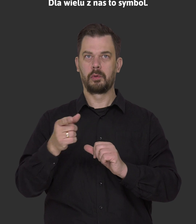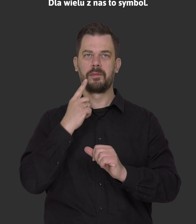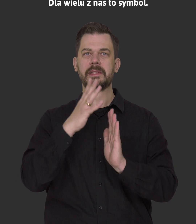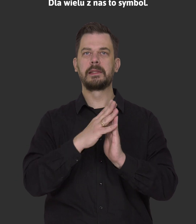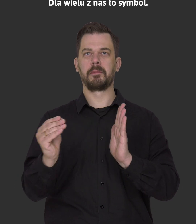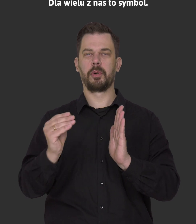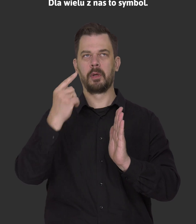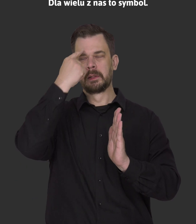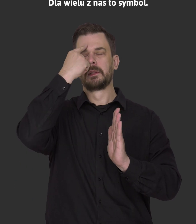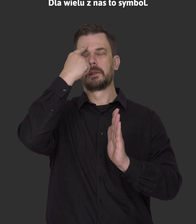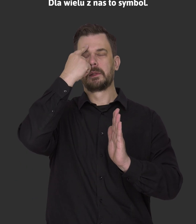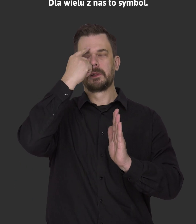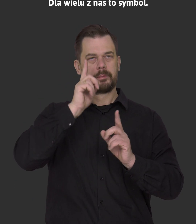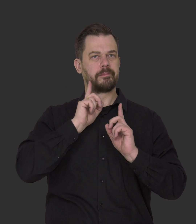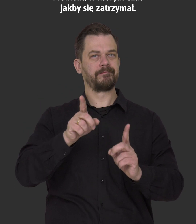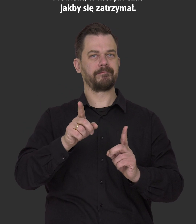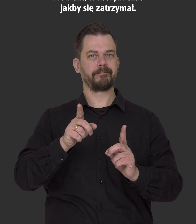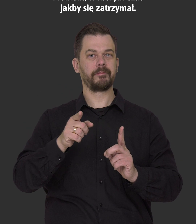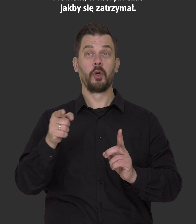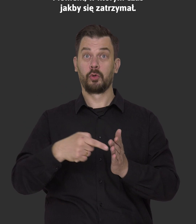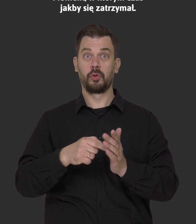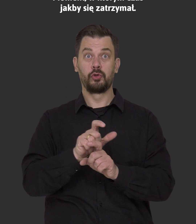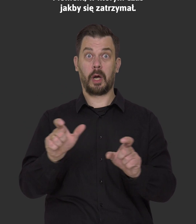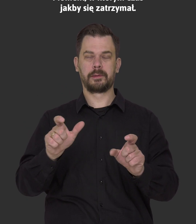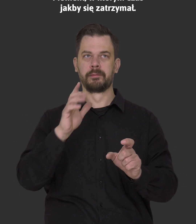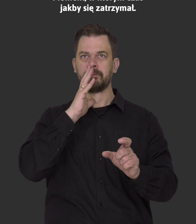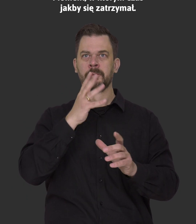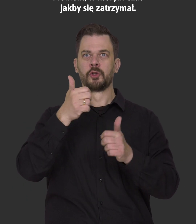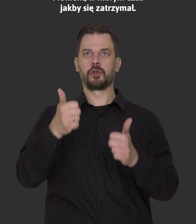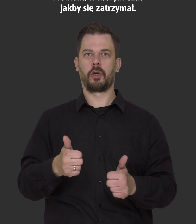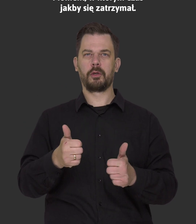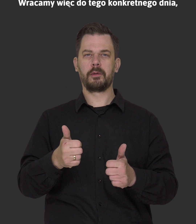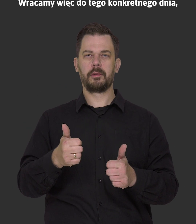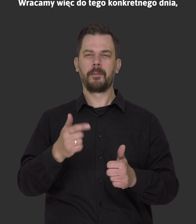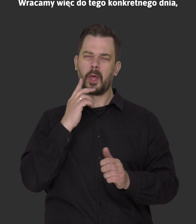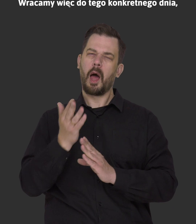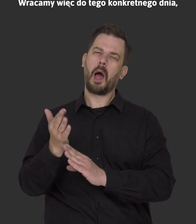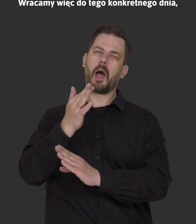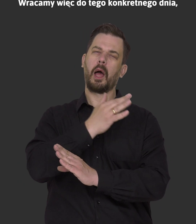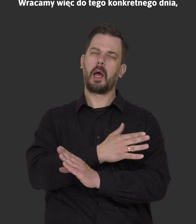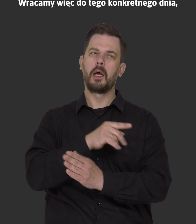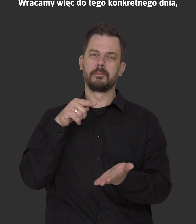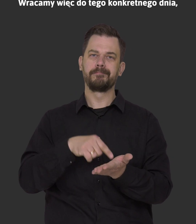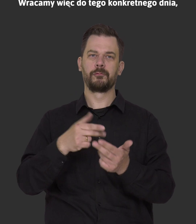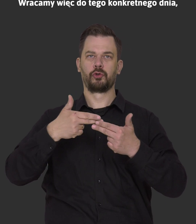Dla wielu z nas to symbol. Moment, w którym czas jakby się zatrzymał. Wracamy więc do tego konkretnego dnia,